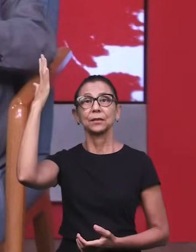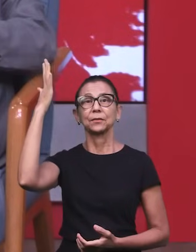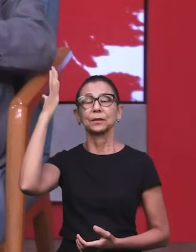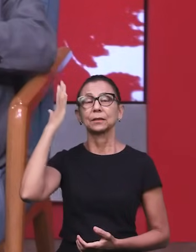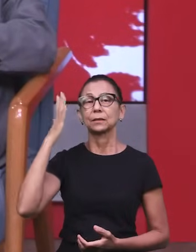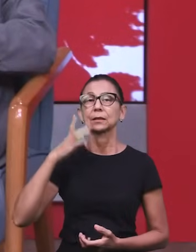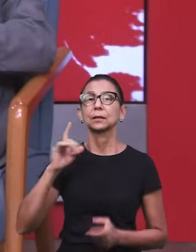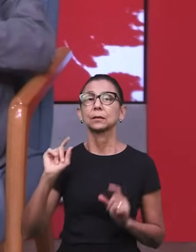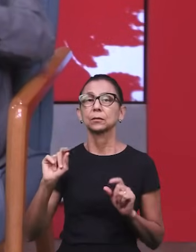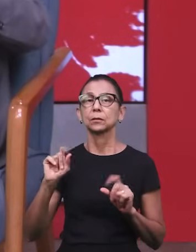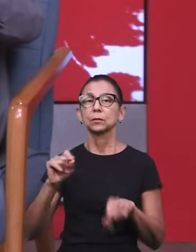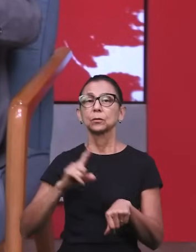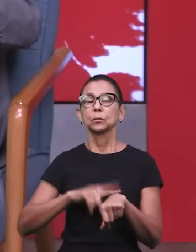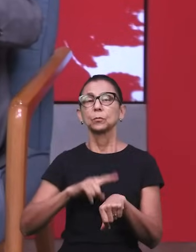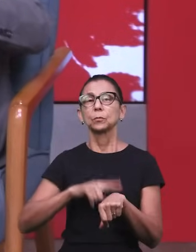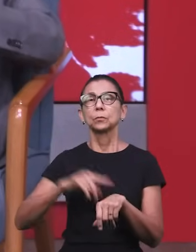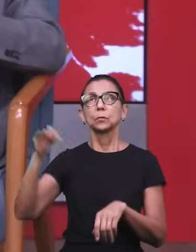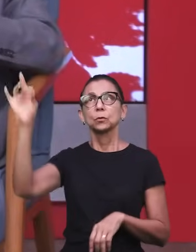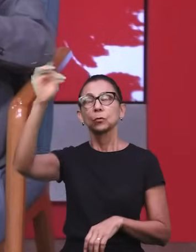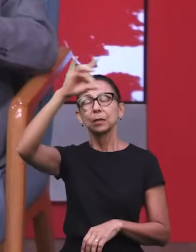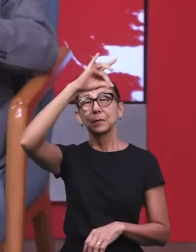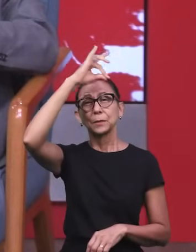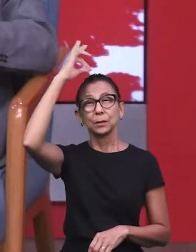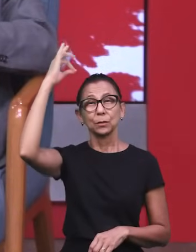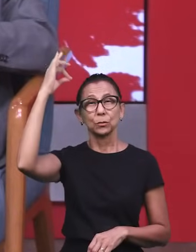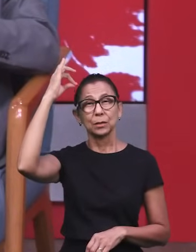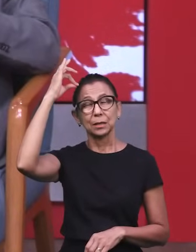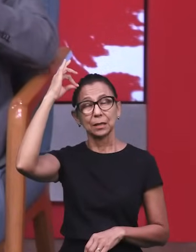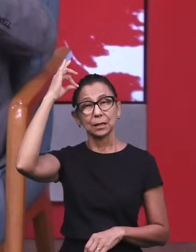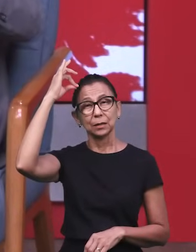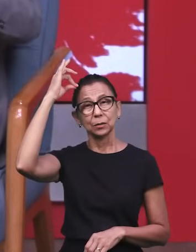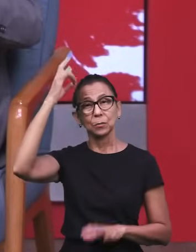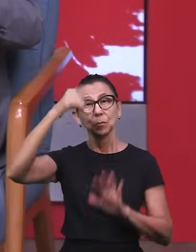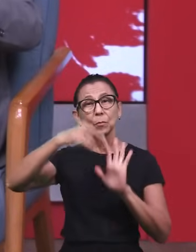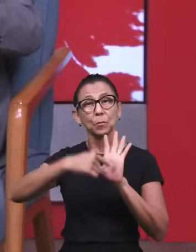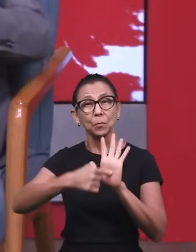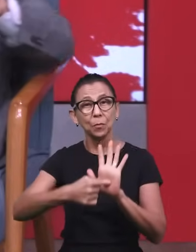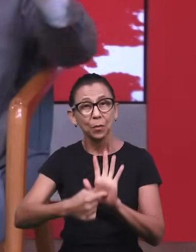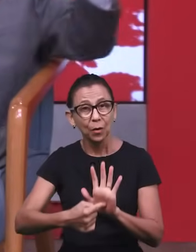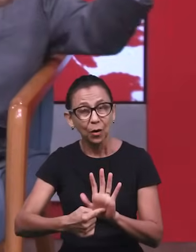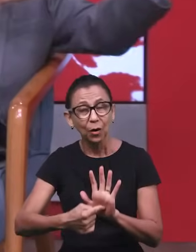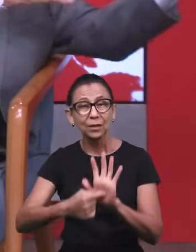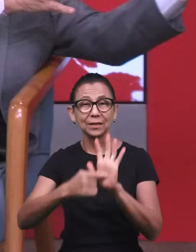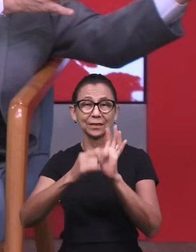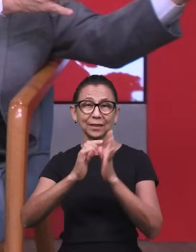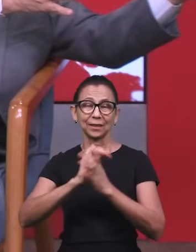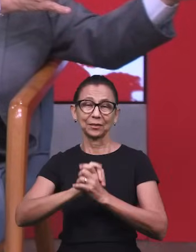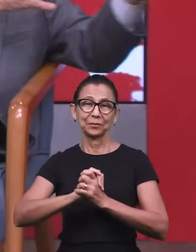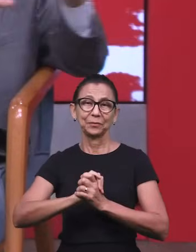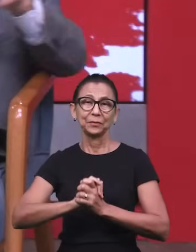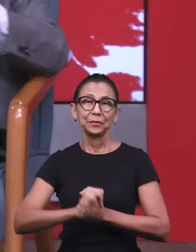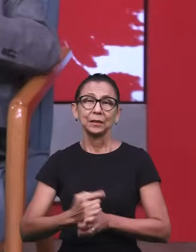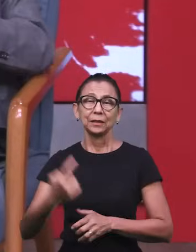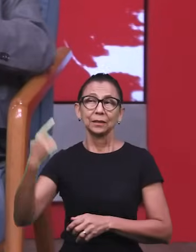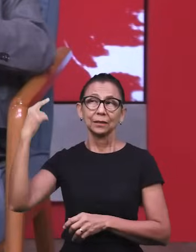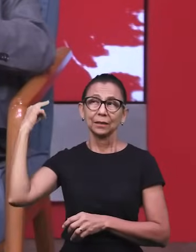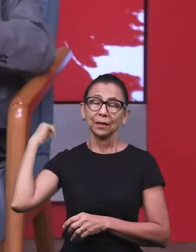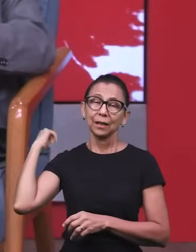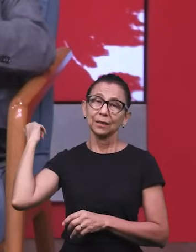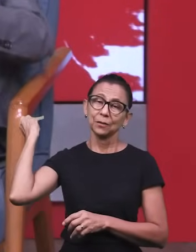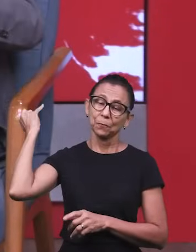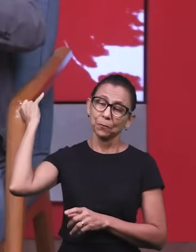no sentido da Revelação é quando o espírito santo mostra aquilo que ele já falou e que ele torna